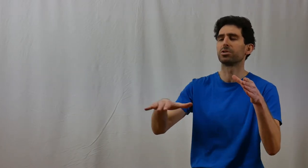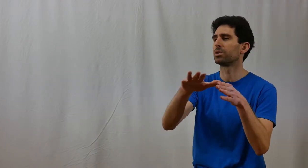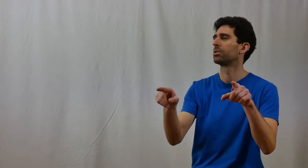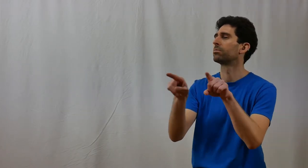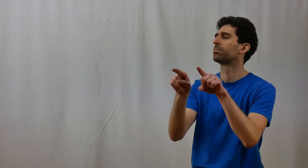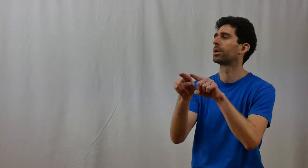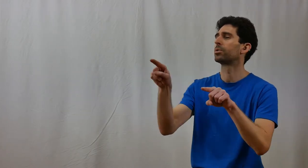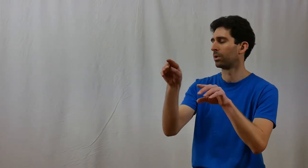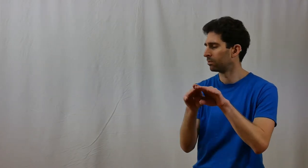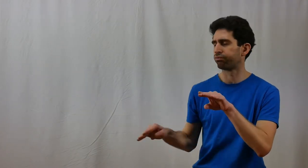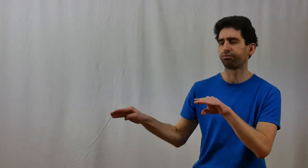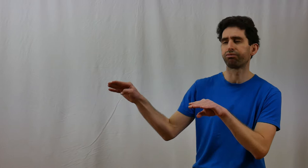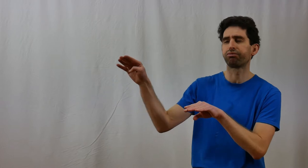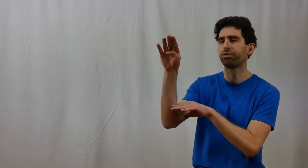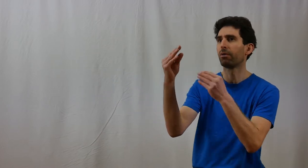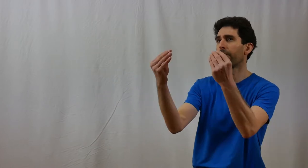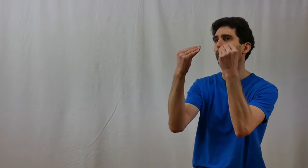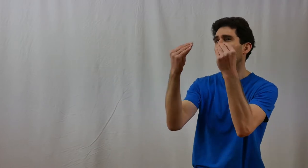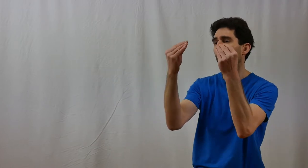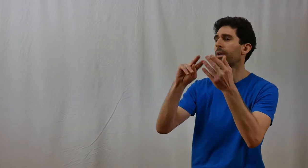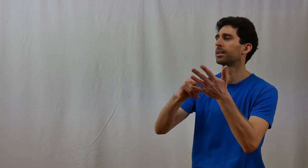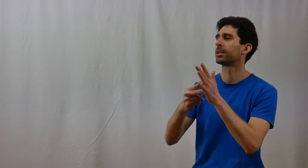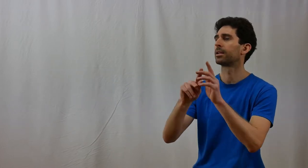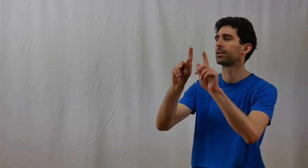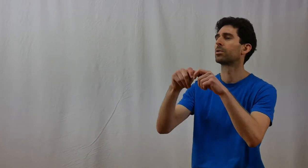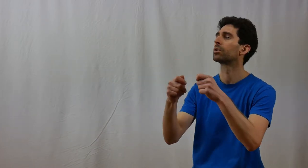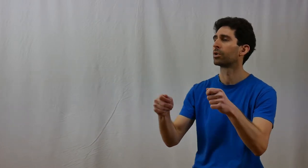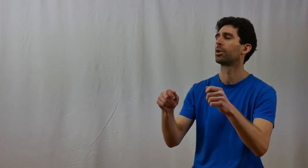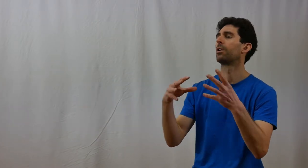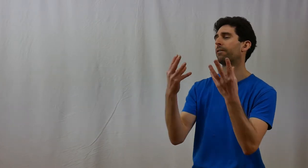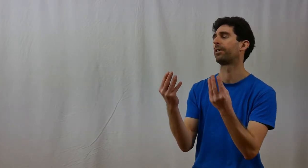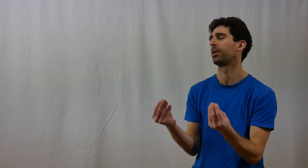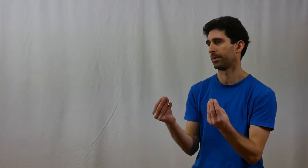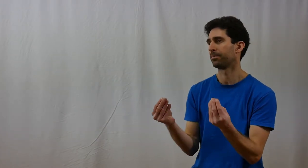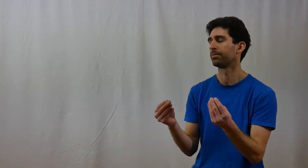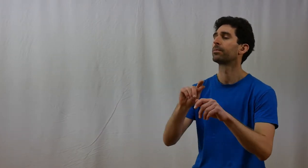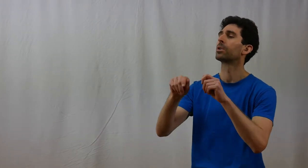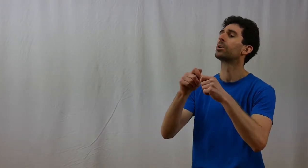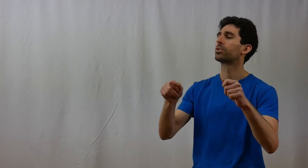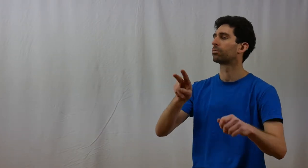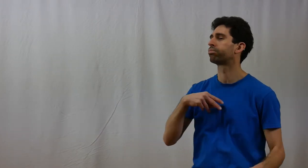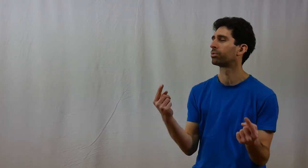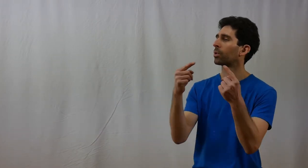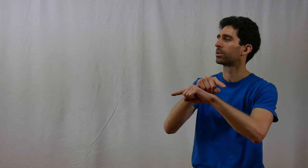des personnes est comme toi. Depuis leur enfance, ils ont appris la technique du noeud faible. Le mien, au contraire,